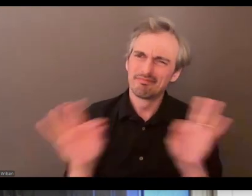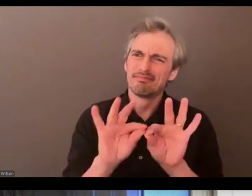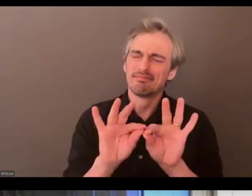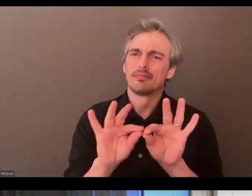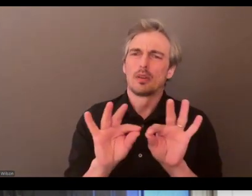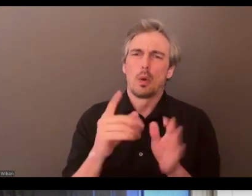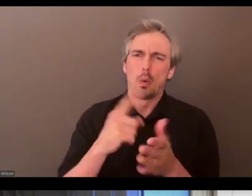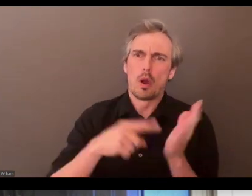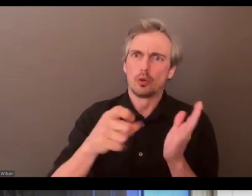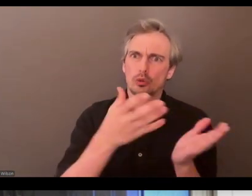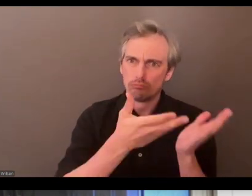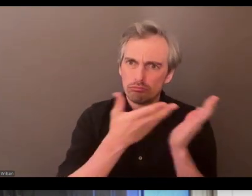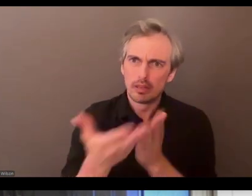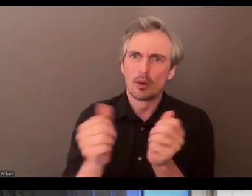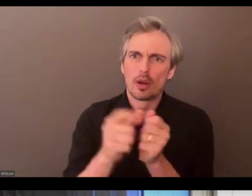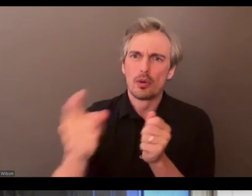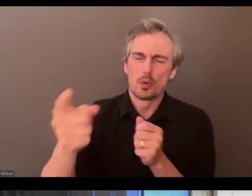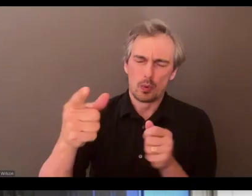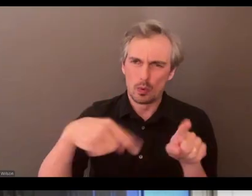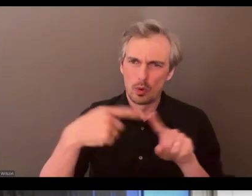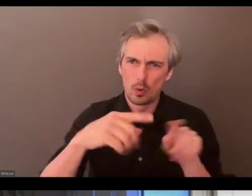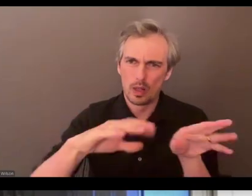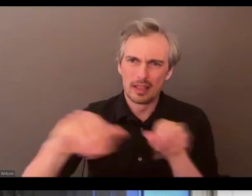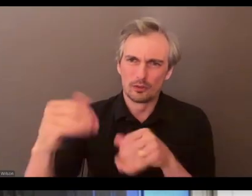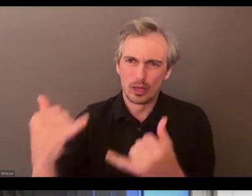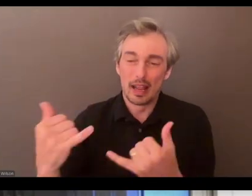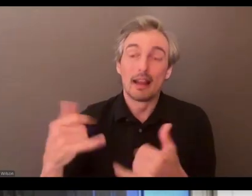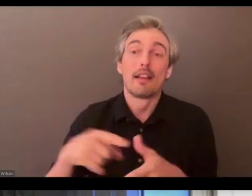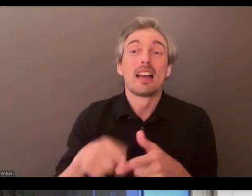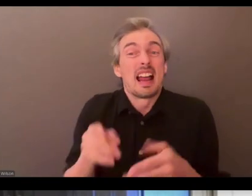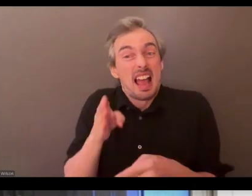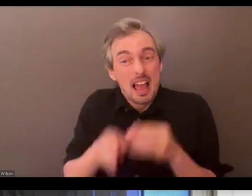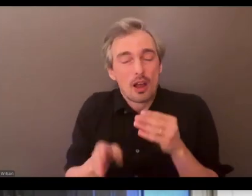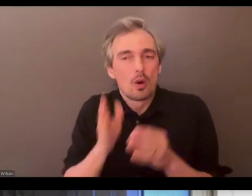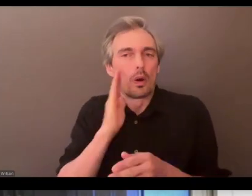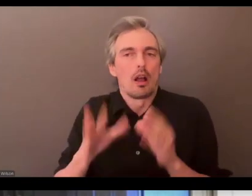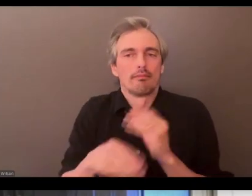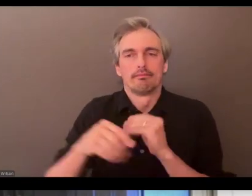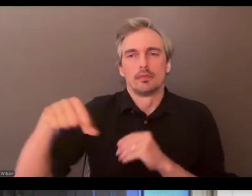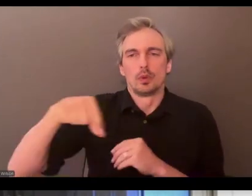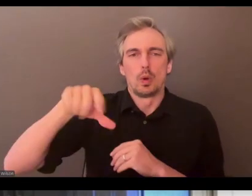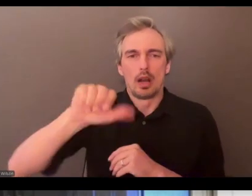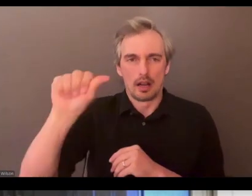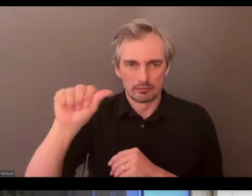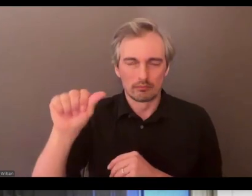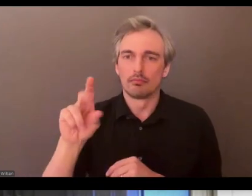ではまず、障壁のないデ ータとはどのようなものかについて話しましょう。